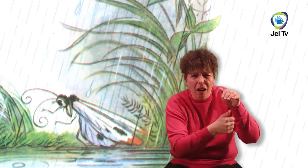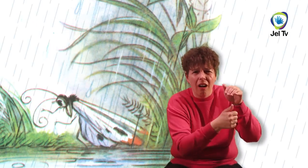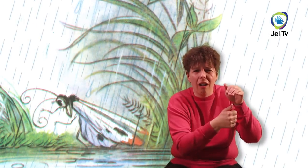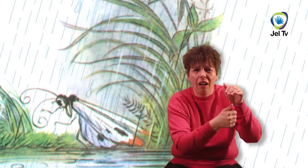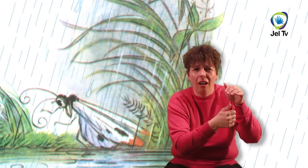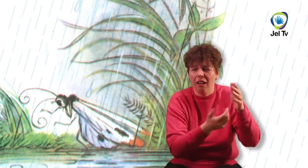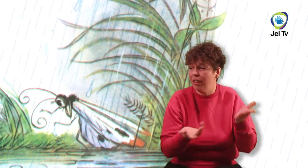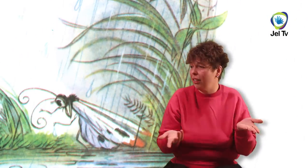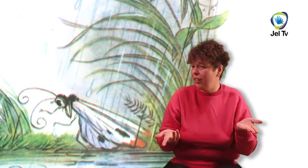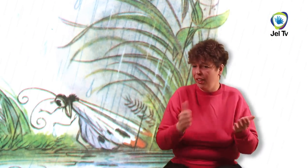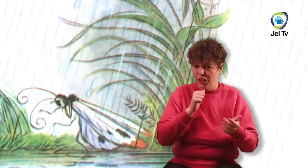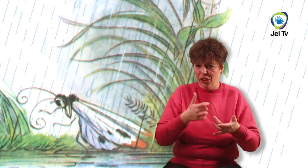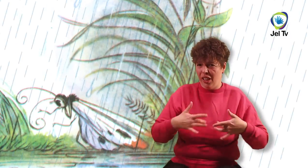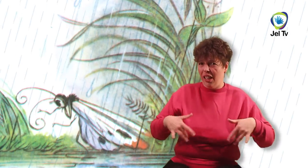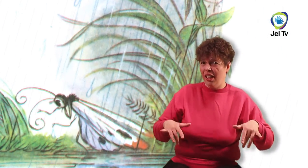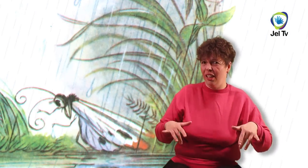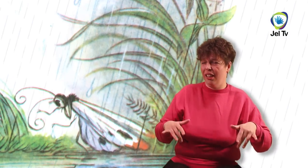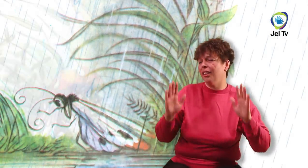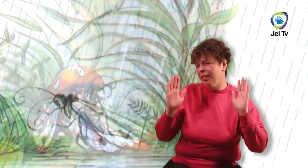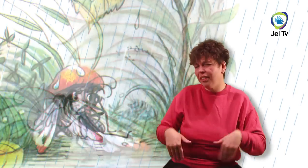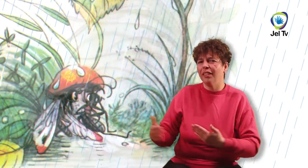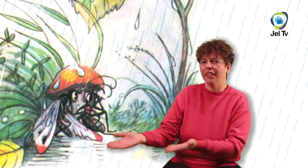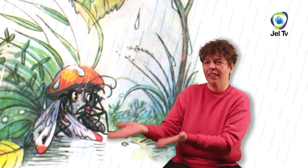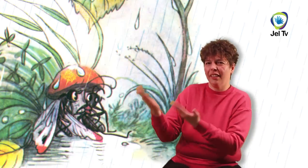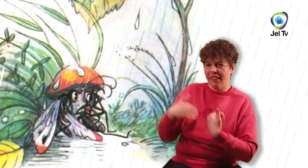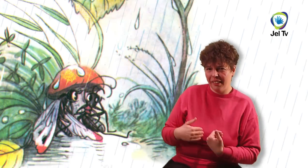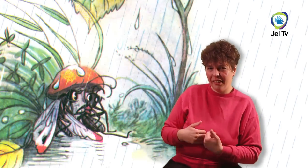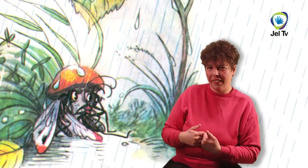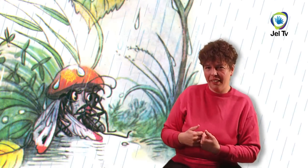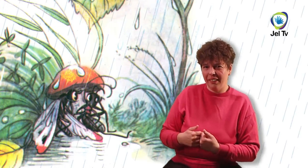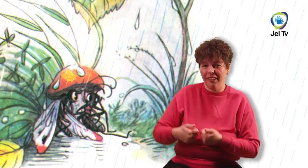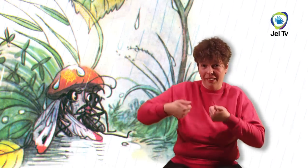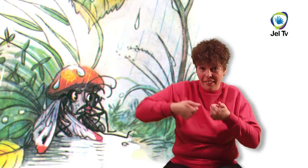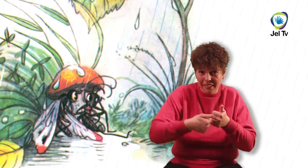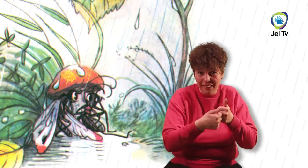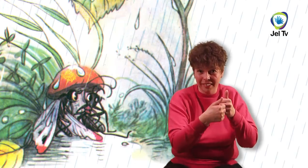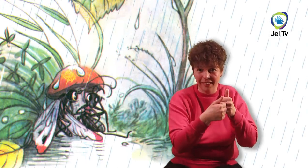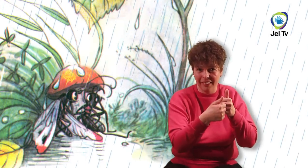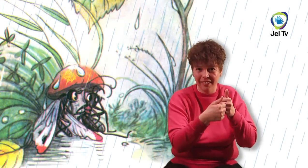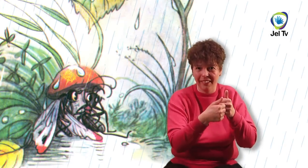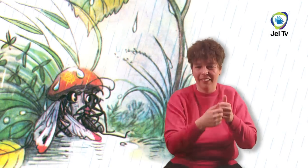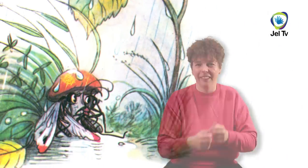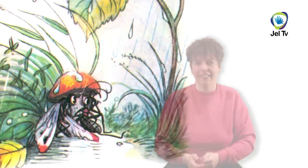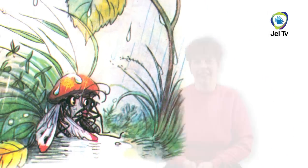Hogyan? Nincs hely ... nahát, mégis csak van... gyere! És a pillangó is alábújt. Sebaj! Kis helyen is elférnek, akik szeretik egymást. Erre aztán a Hangya beeresztette a Pillangót a gomba alá.